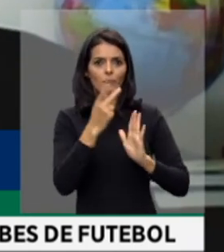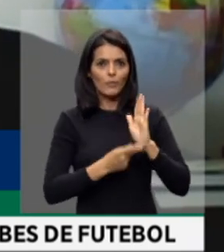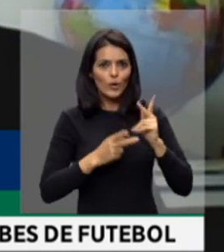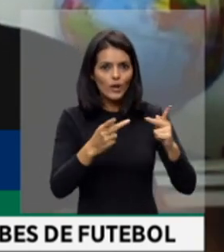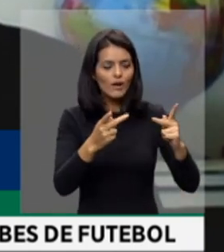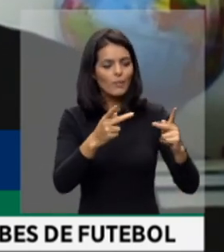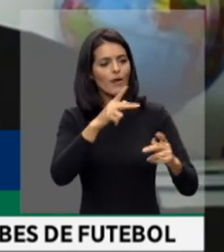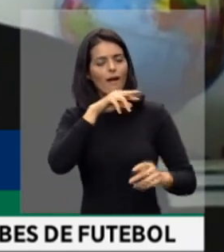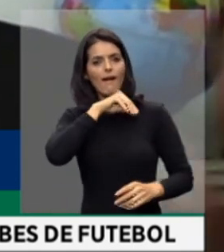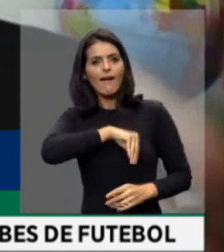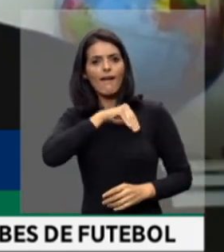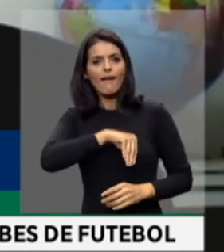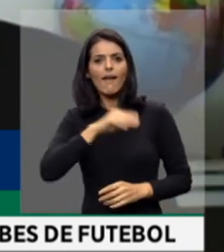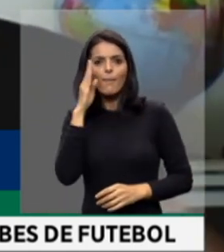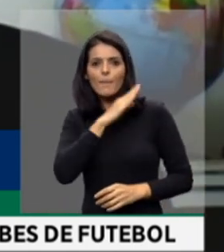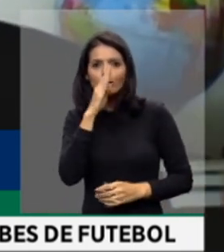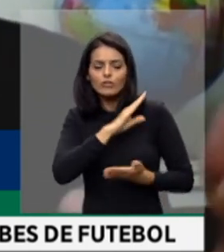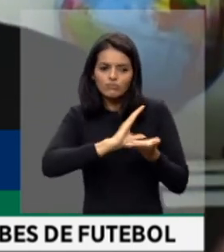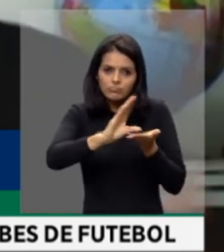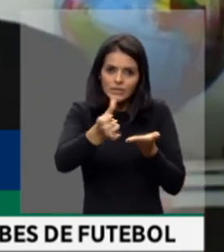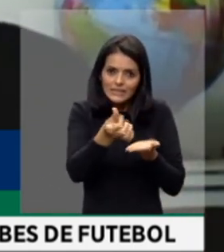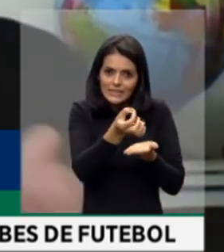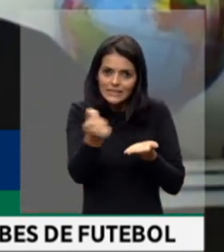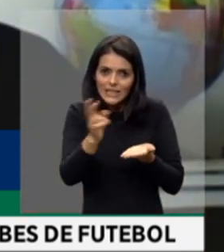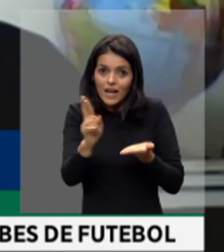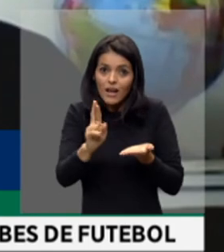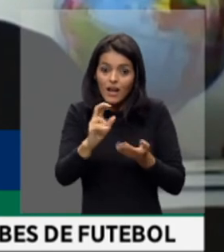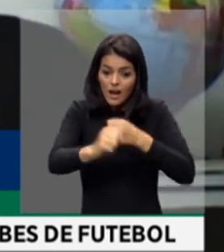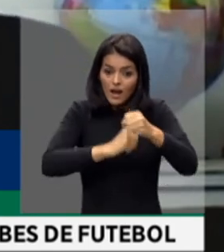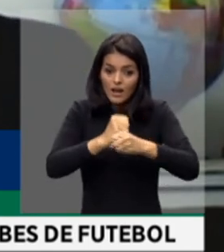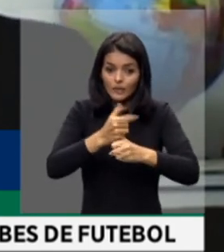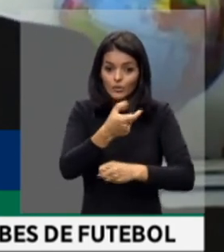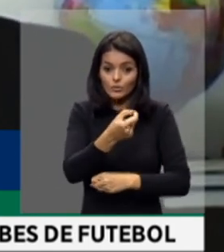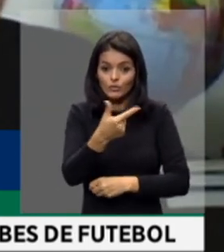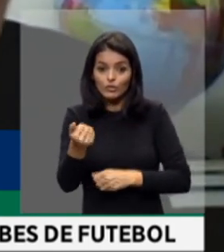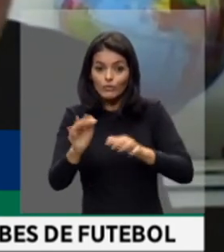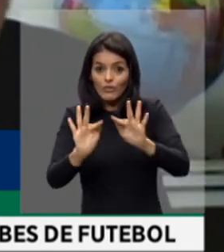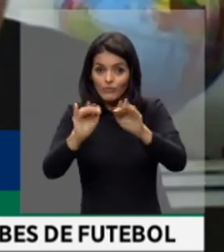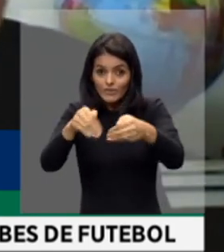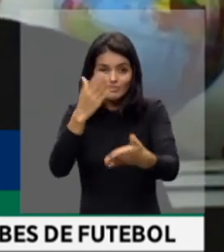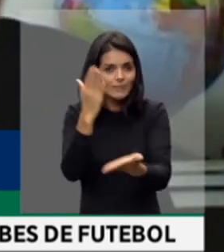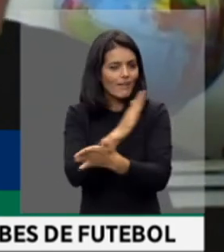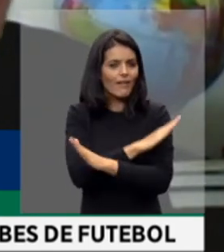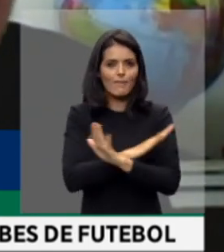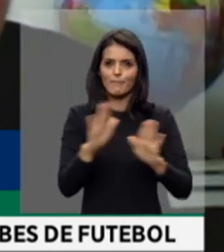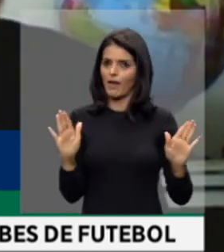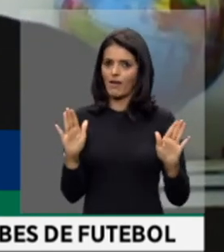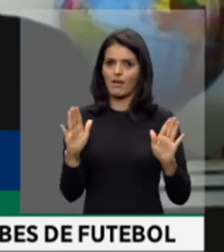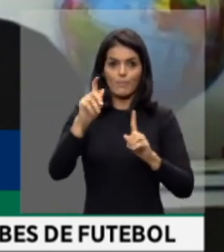... PORTANTO, FAVORÁVEL. AÍ EU SÓ PEÇO TAMBÉM QUE V.EXA. NOS ORIENTE, QUEM VOTA SIM É A FAVOR DA EMENDA, ESSA É A ORIENTAÇÃO? -- [PRESIDENTE]: ISSO.